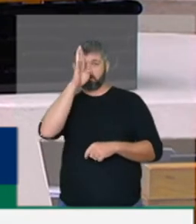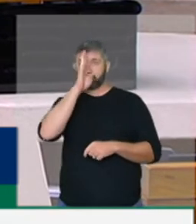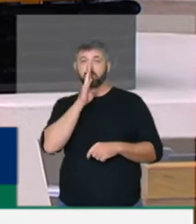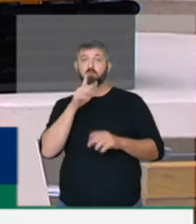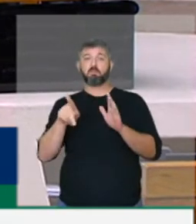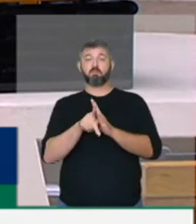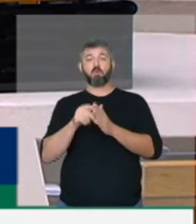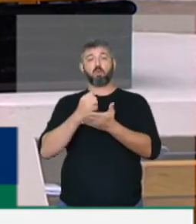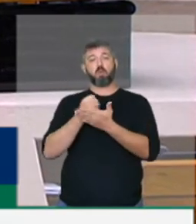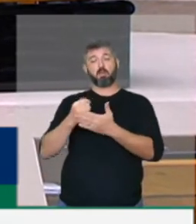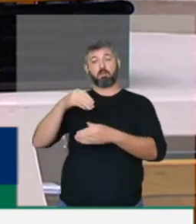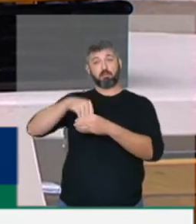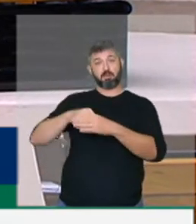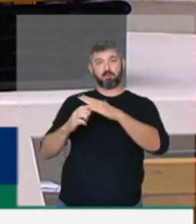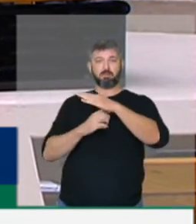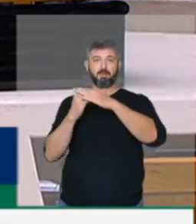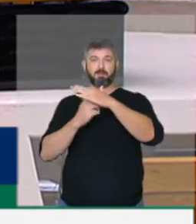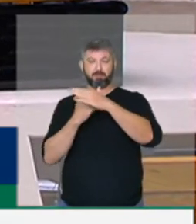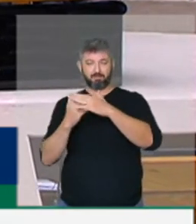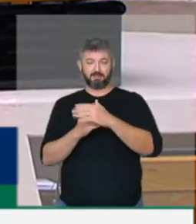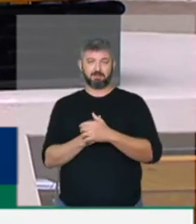DOSES VÃO SER UTILIZADAS PARA IMUNIZAÇÃO DA EMPRESA QUE ADQUIRIR A VACINA. SEGUNDO ESSE TEXTO SE AS COMPRAS FOREM